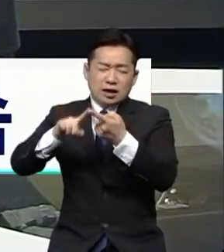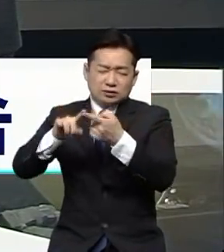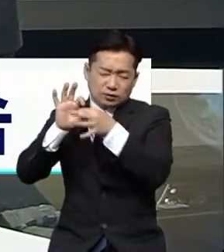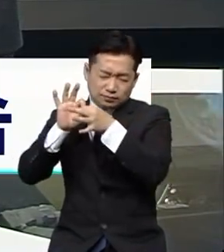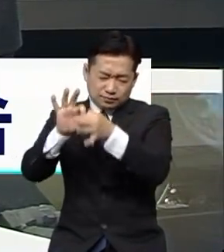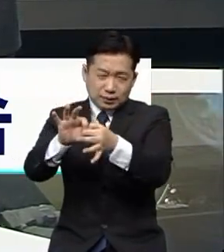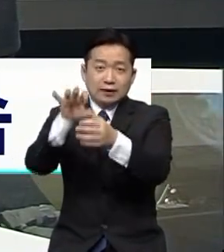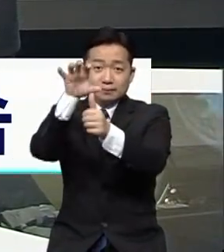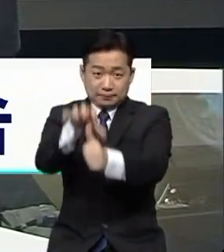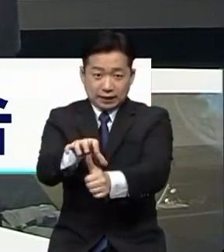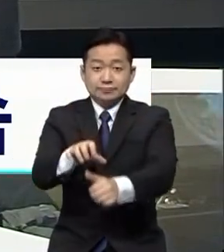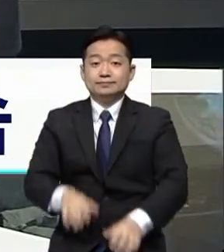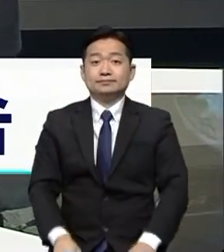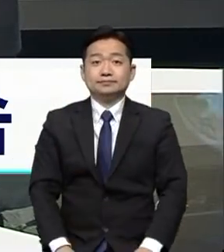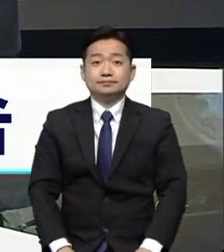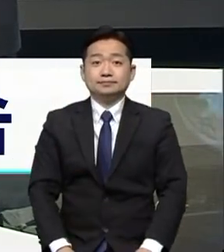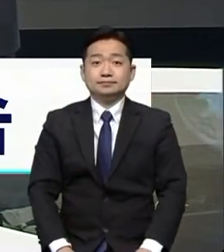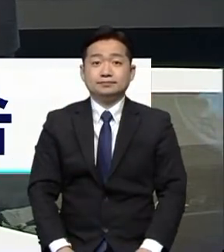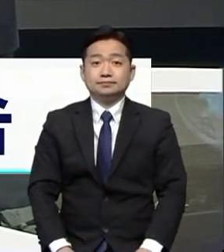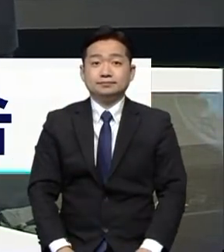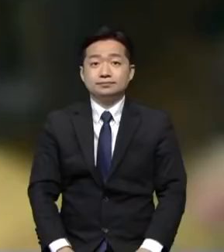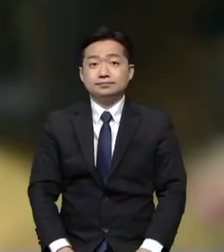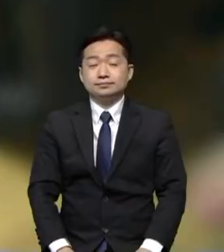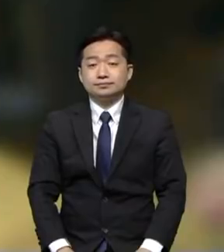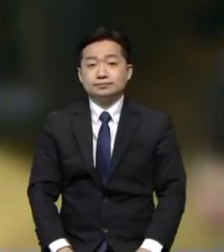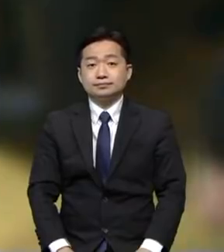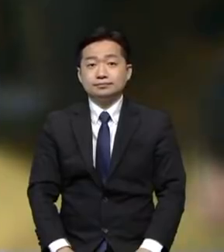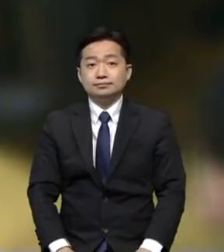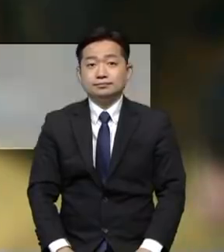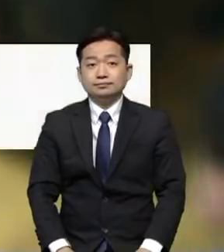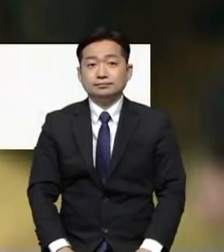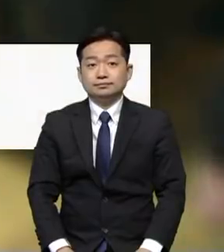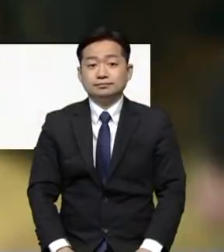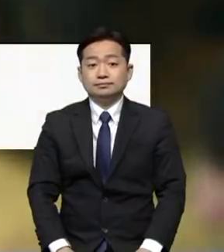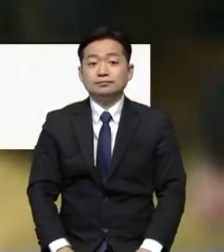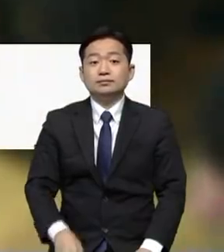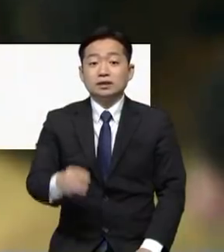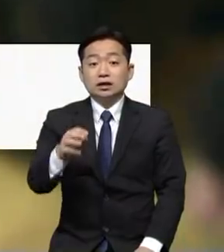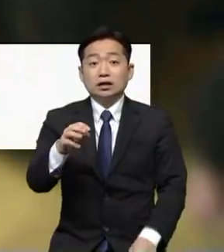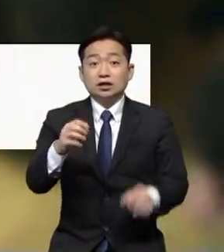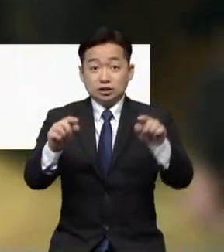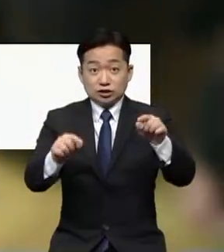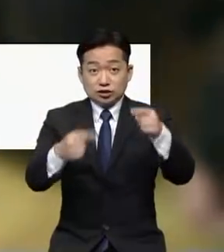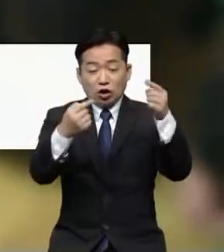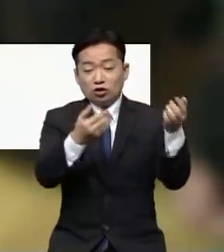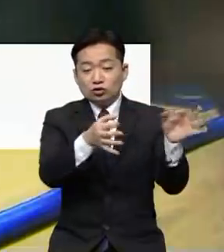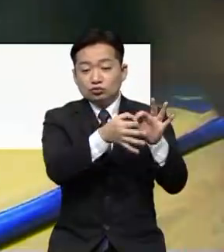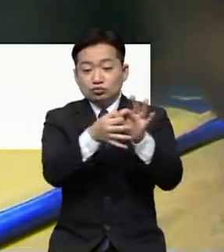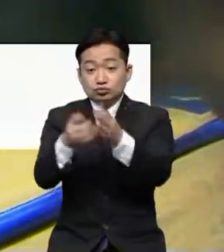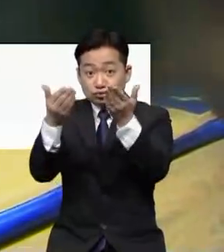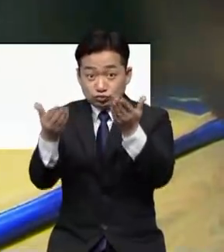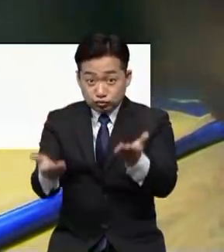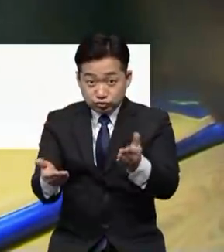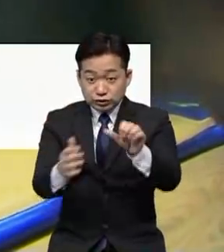계속해서 김덕현 기자입니다. (기자) 설 연휴에도 5명 이상 사적 모임